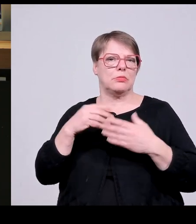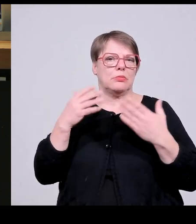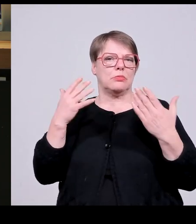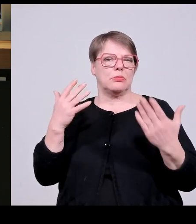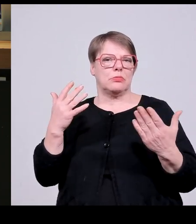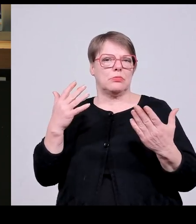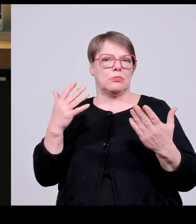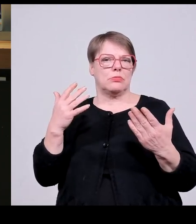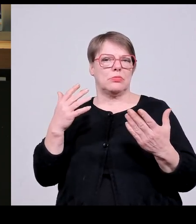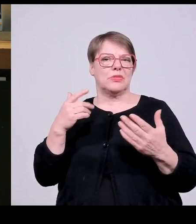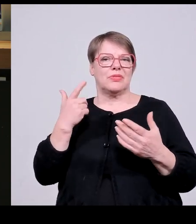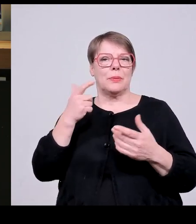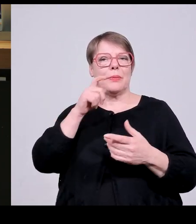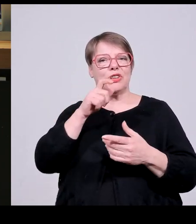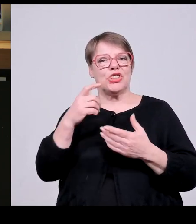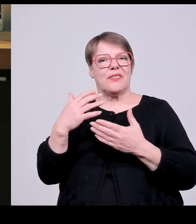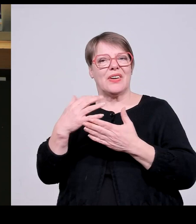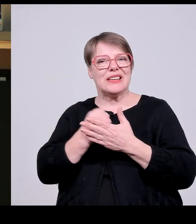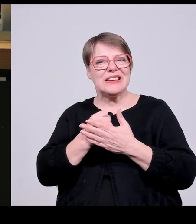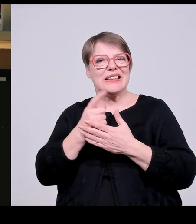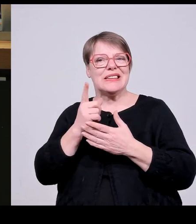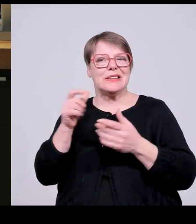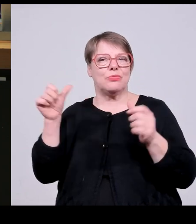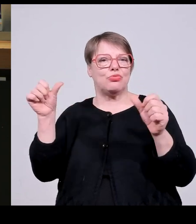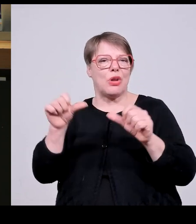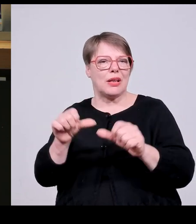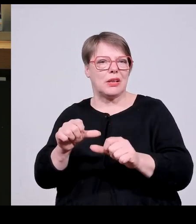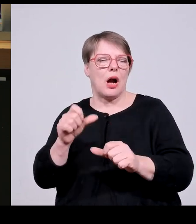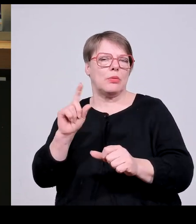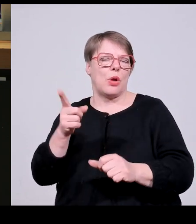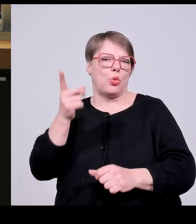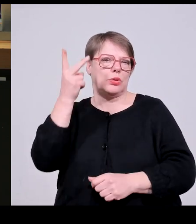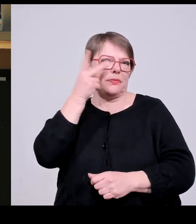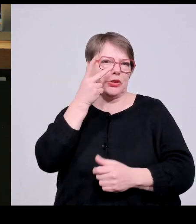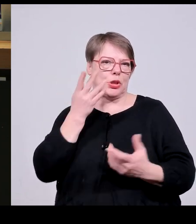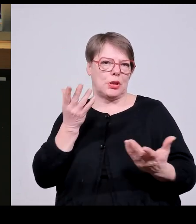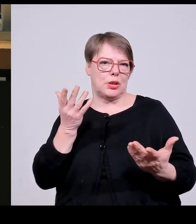wir auch die Details dieses eventuellen Deals überhaupt kennen, was wir momentan noch nicht tun,